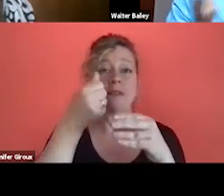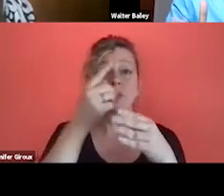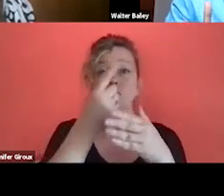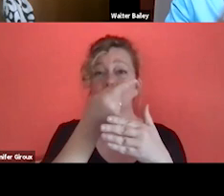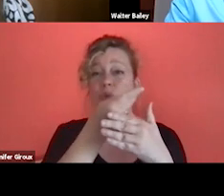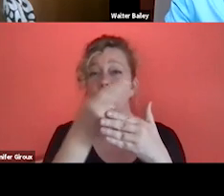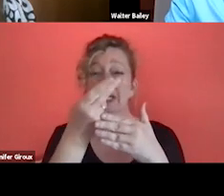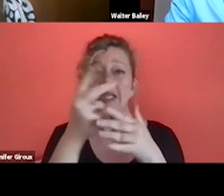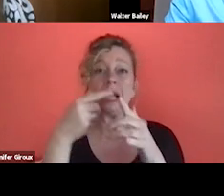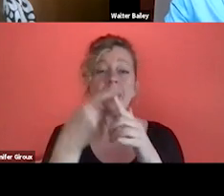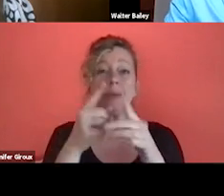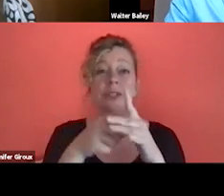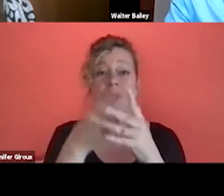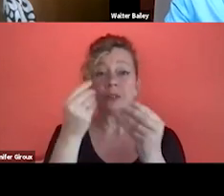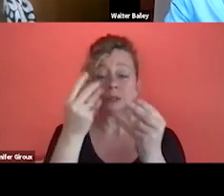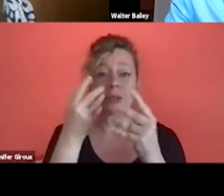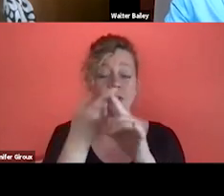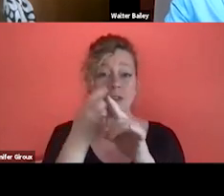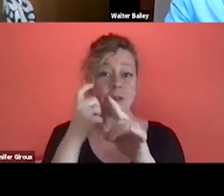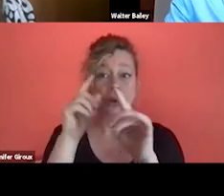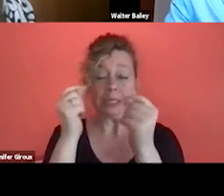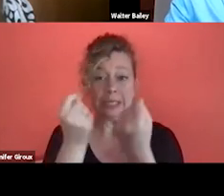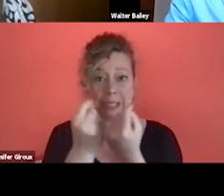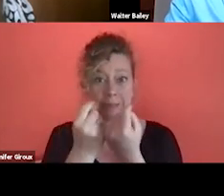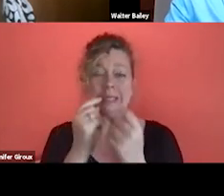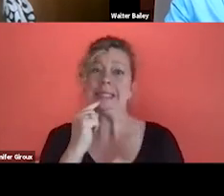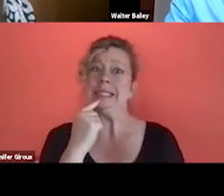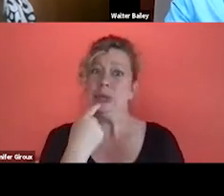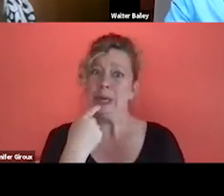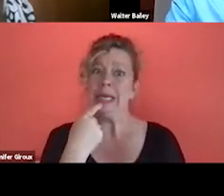Y luego comenzamos a obtener la información de nuestro equipo ejecutivo de que esto es serio. Este es un virus mortal.